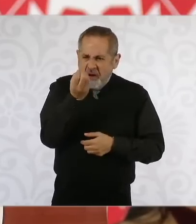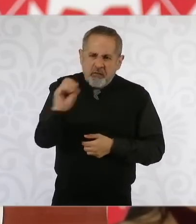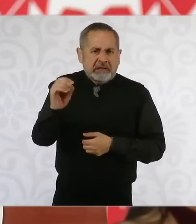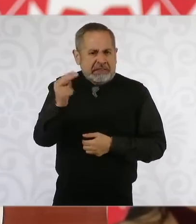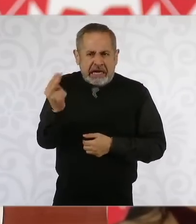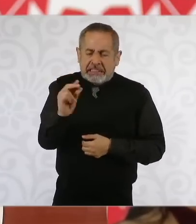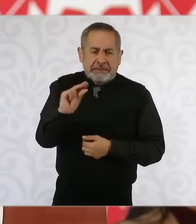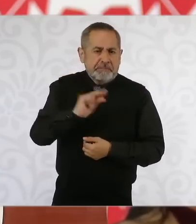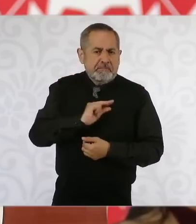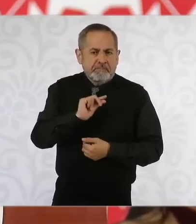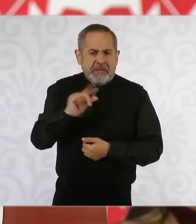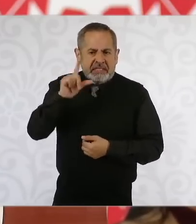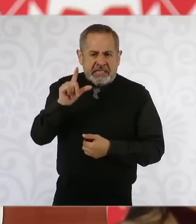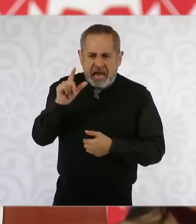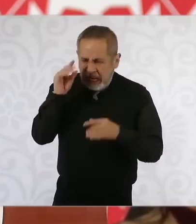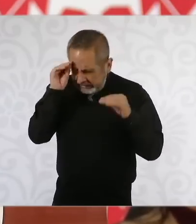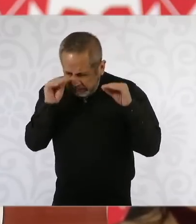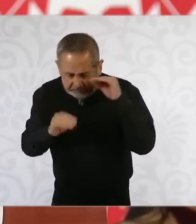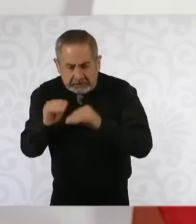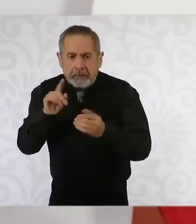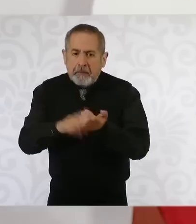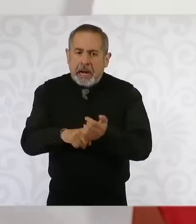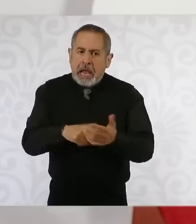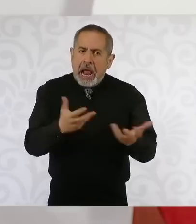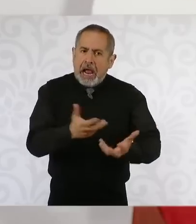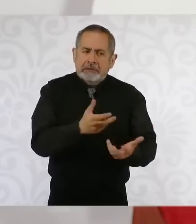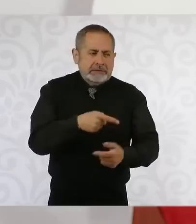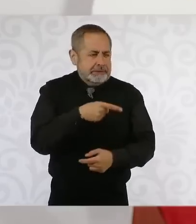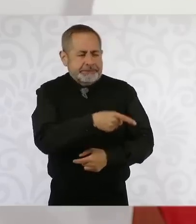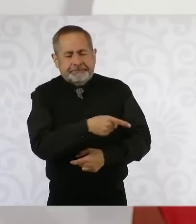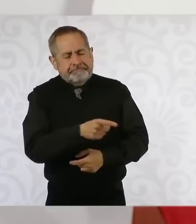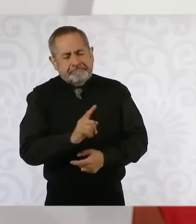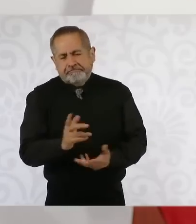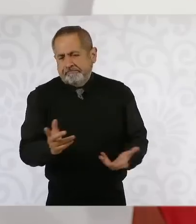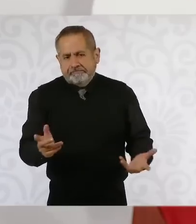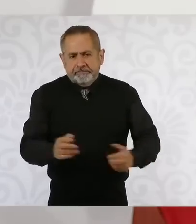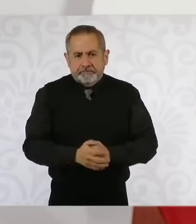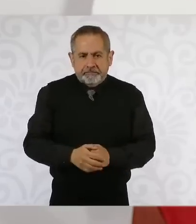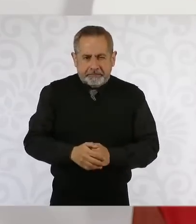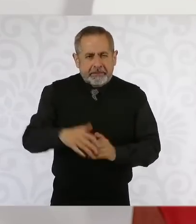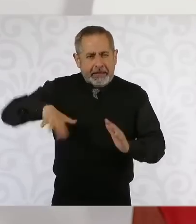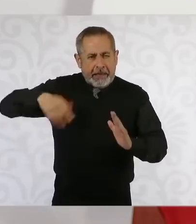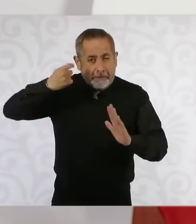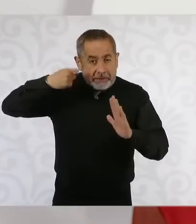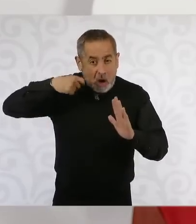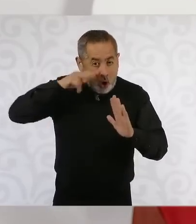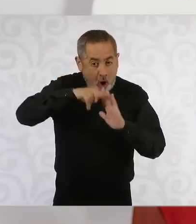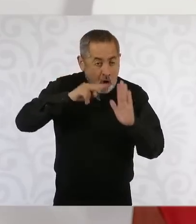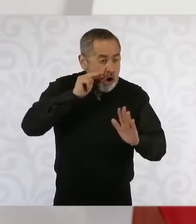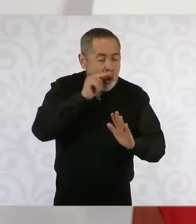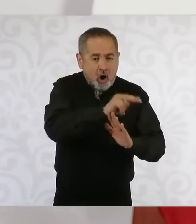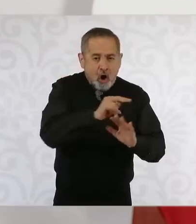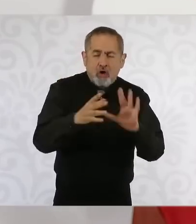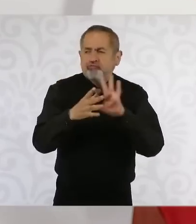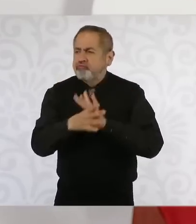realizar este tipo de actividades en una parte del video explican los supuestos cocineros que